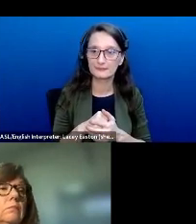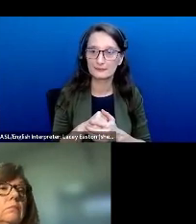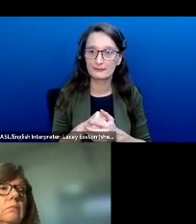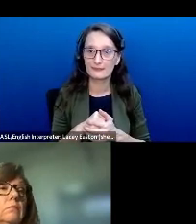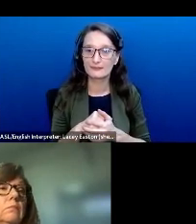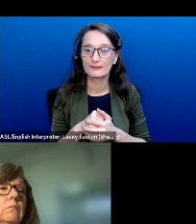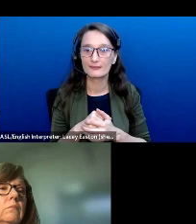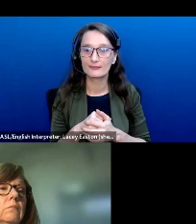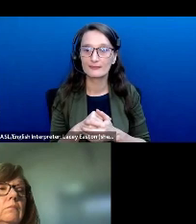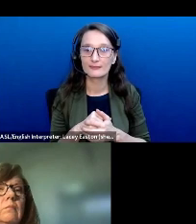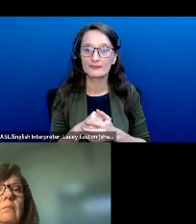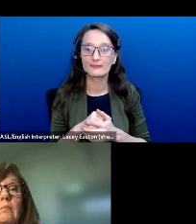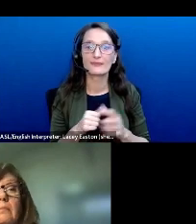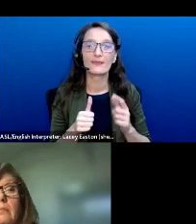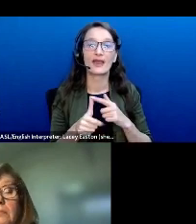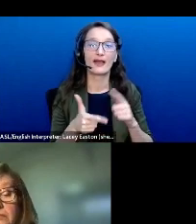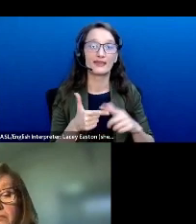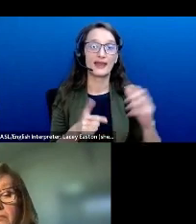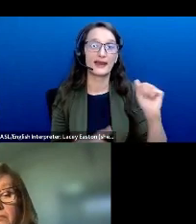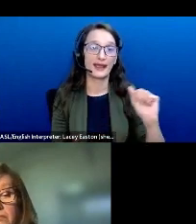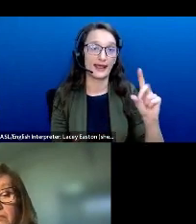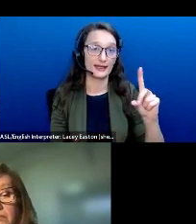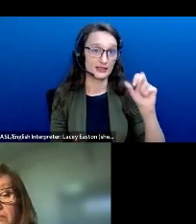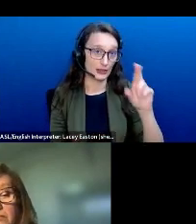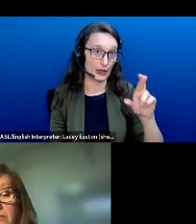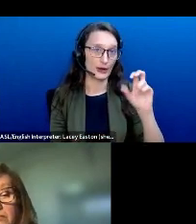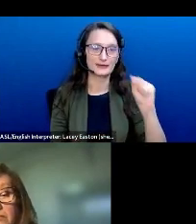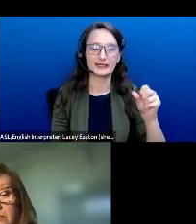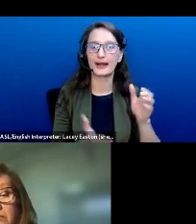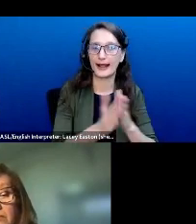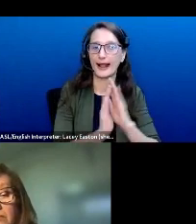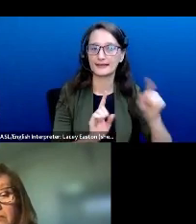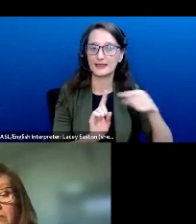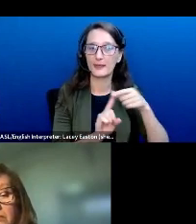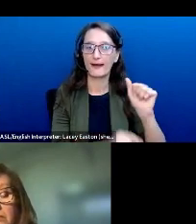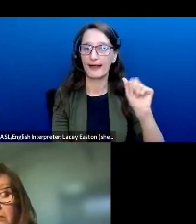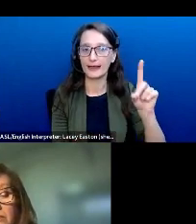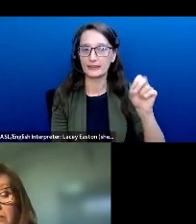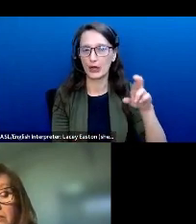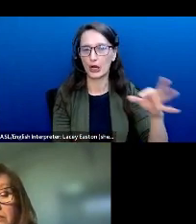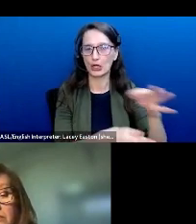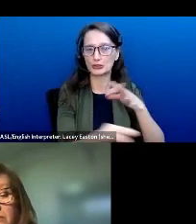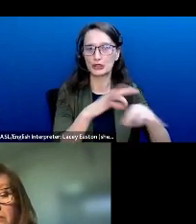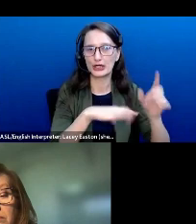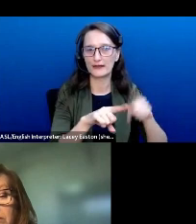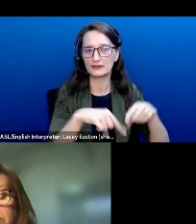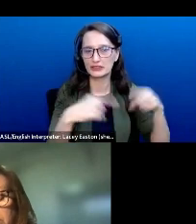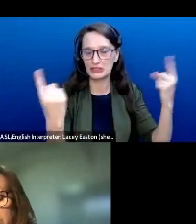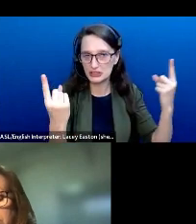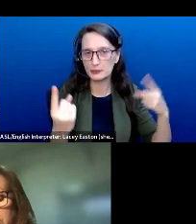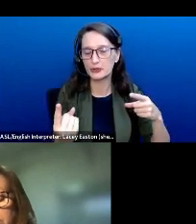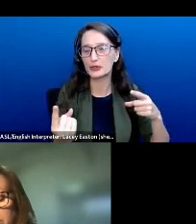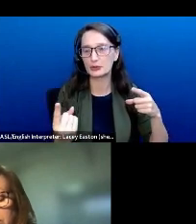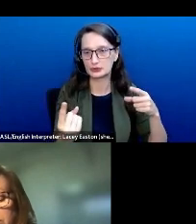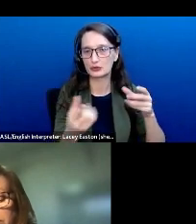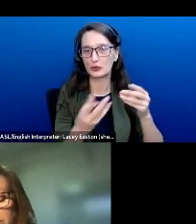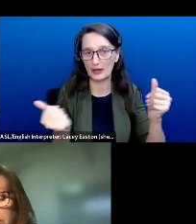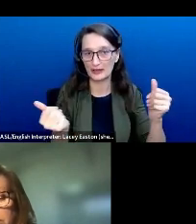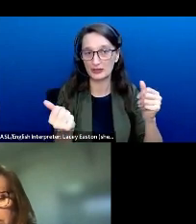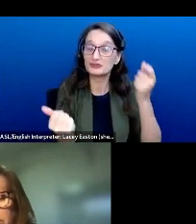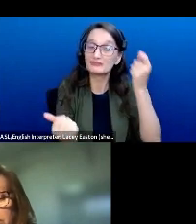ADR pregunta sobre las opciones de ADR disponibles. Sabiendo que la ADR es voluntaria, es colaborativa, lo